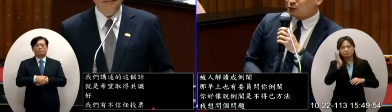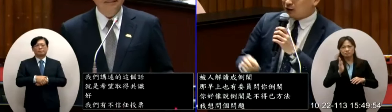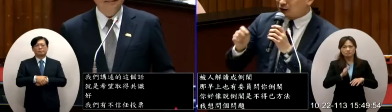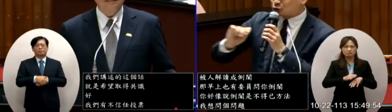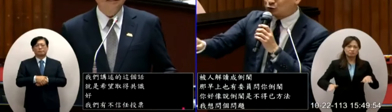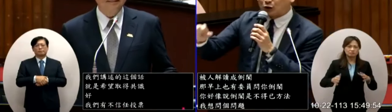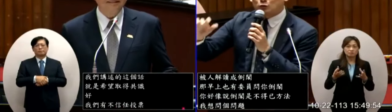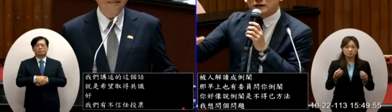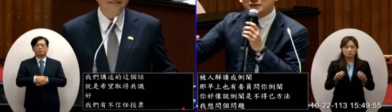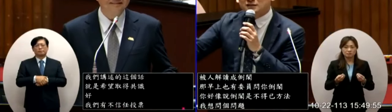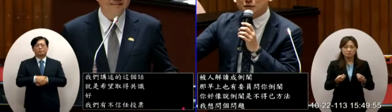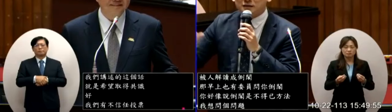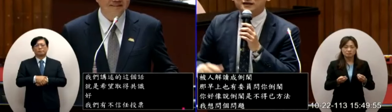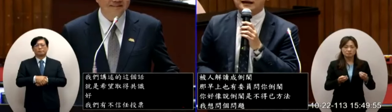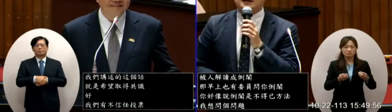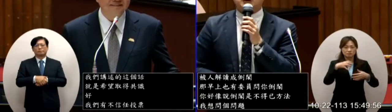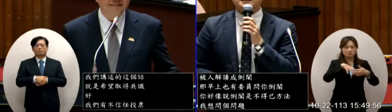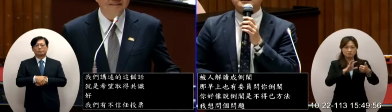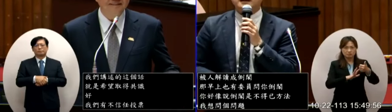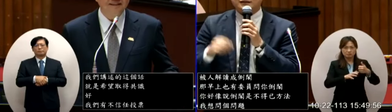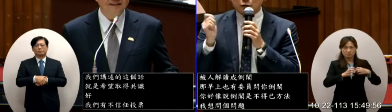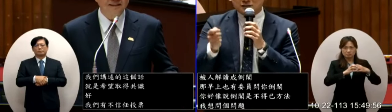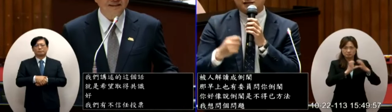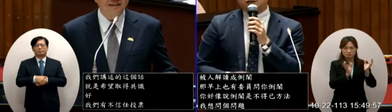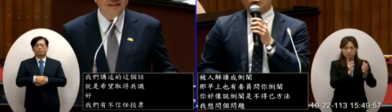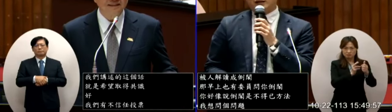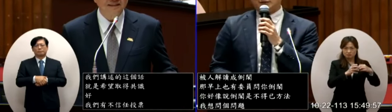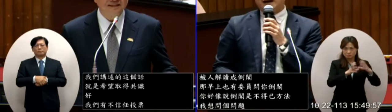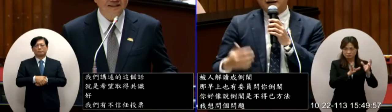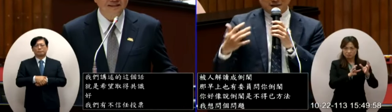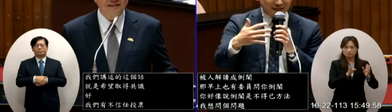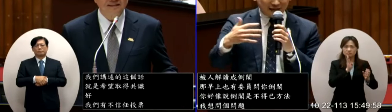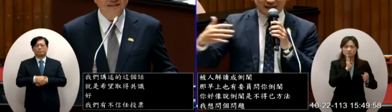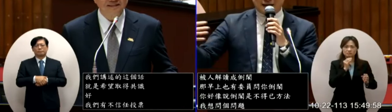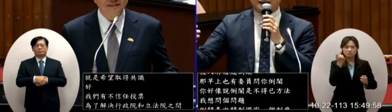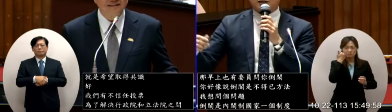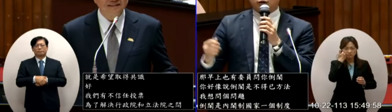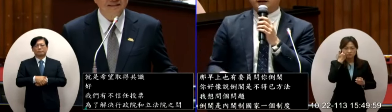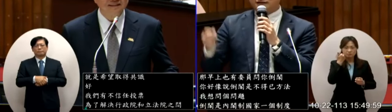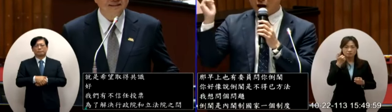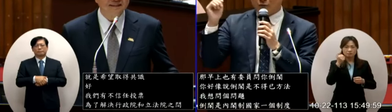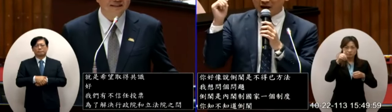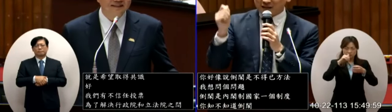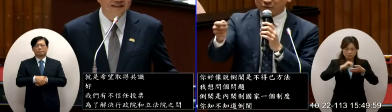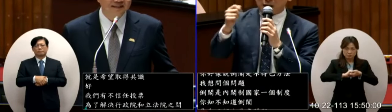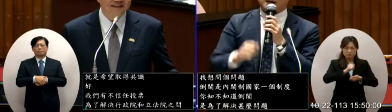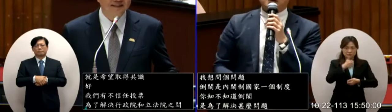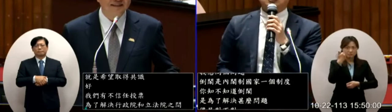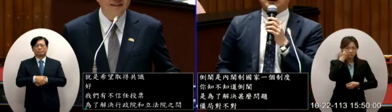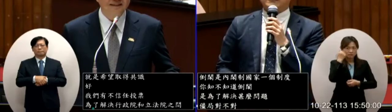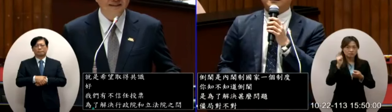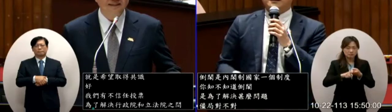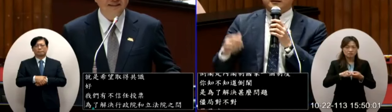因為要訴求最新的民意來決定 到底誰是對的嘛 現在在野黨覺得要依法編列預算